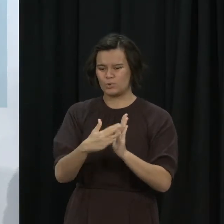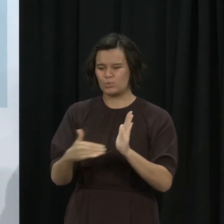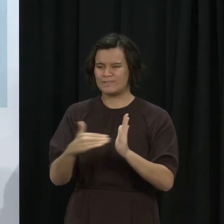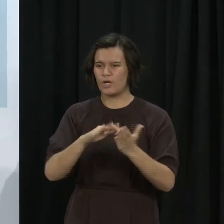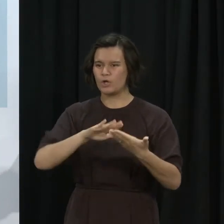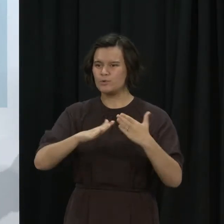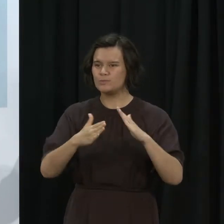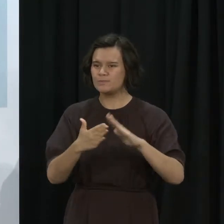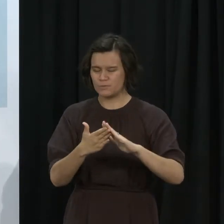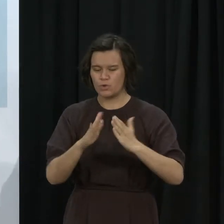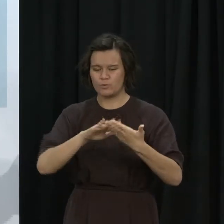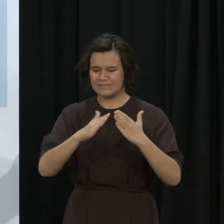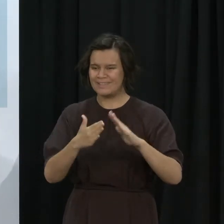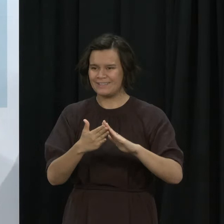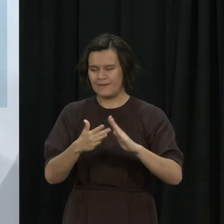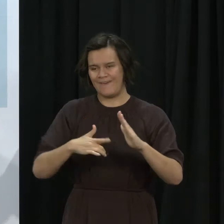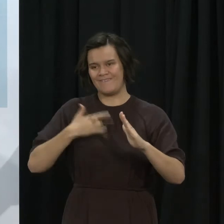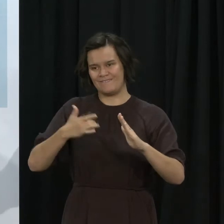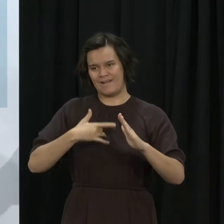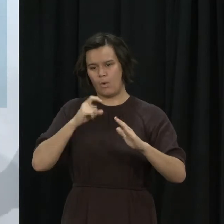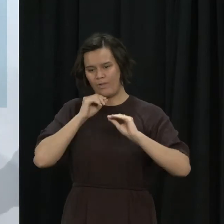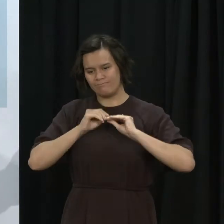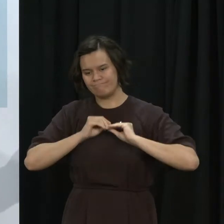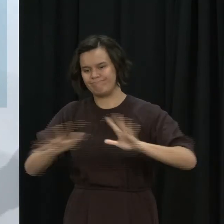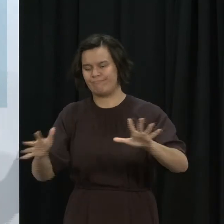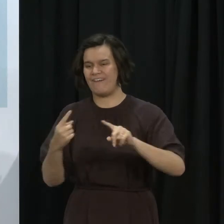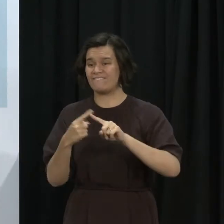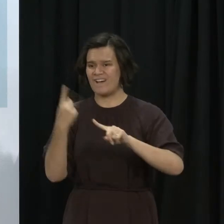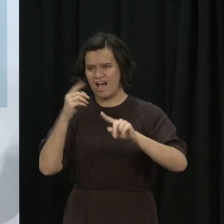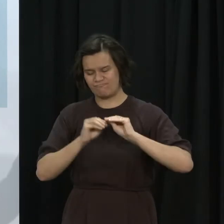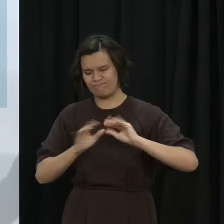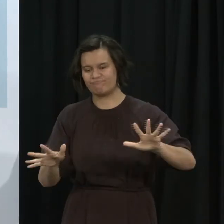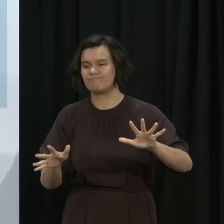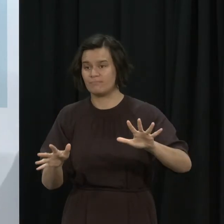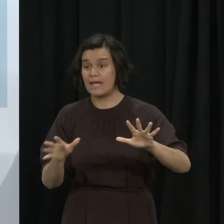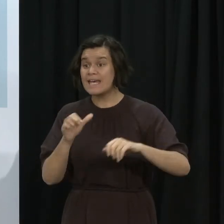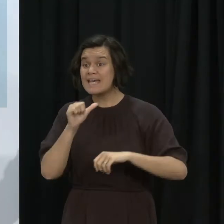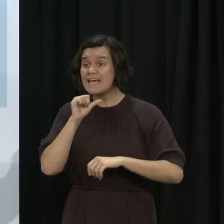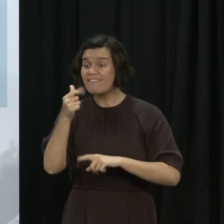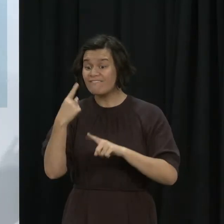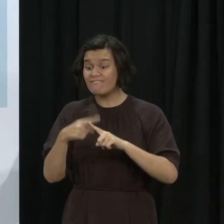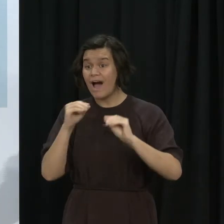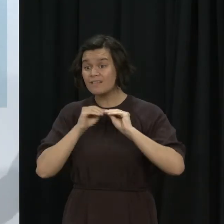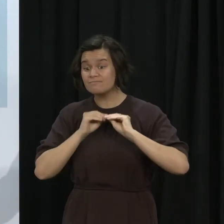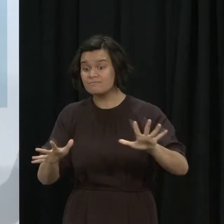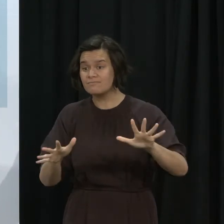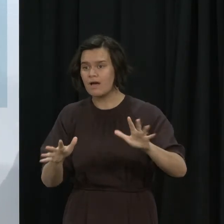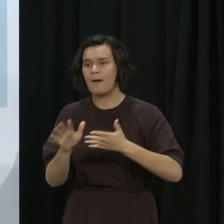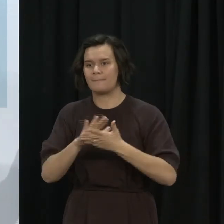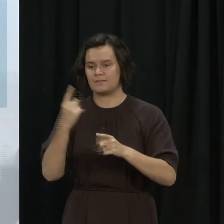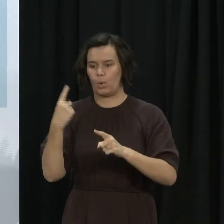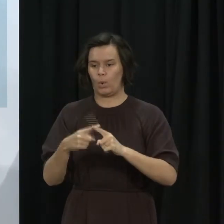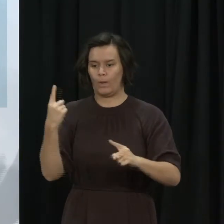i te hihiri. Ka tae mai, ko te